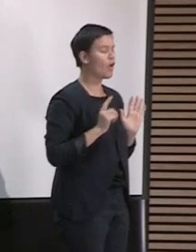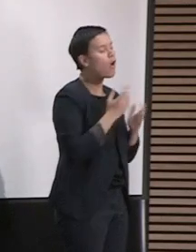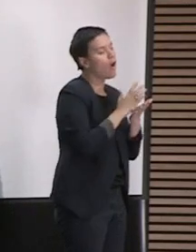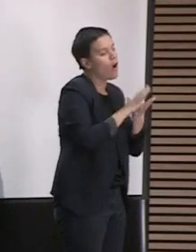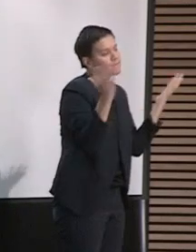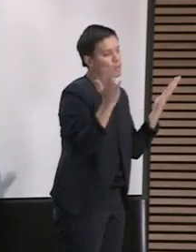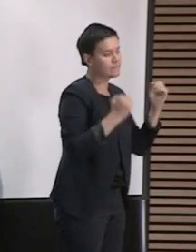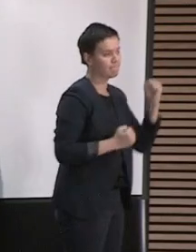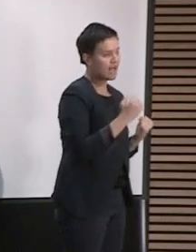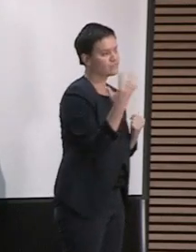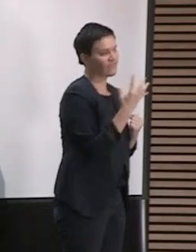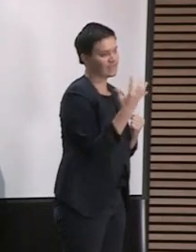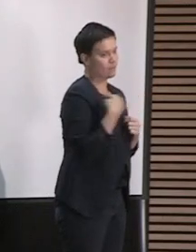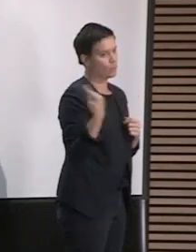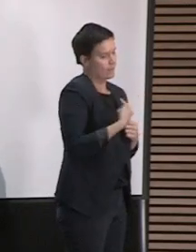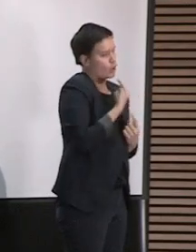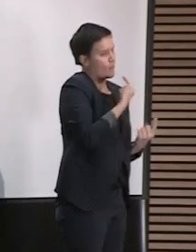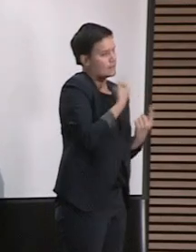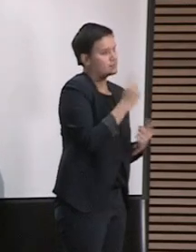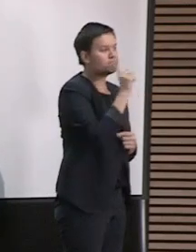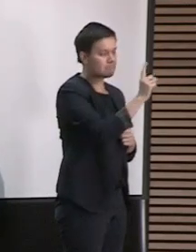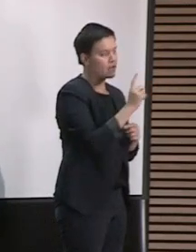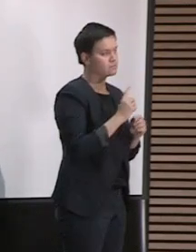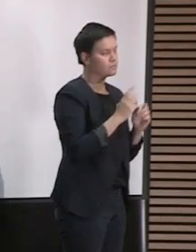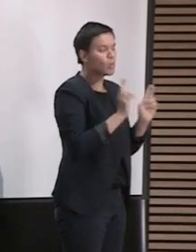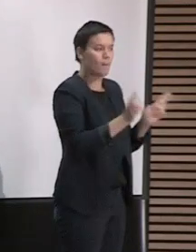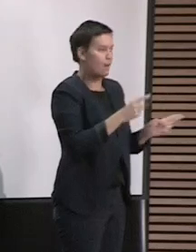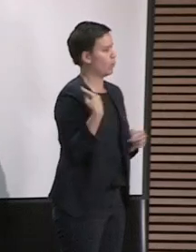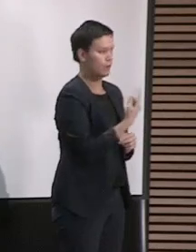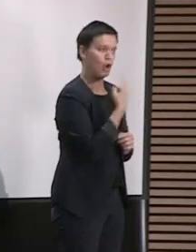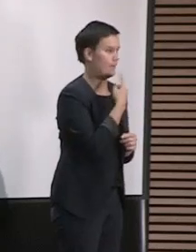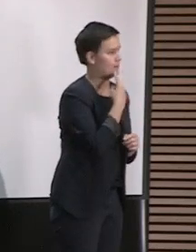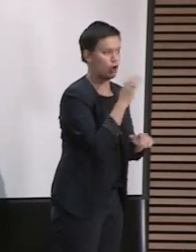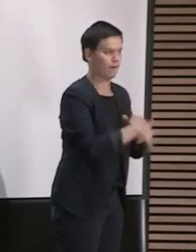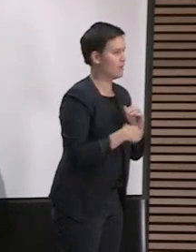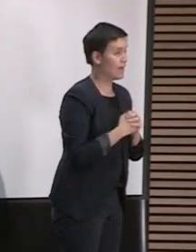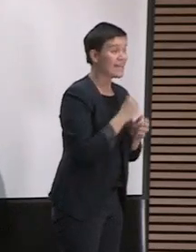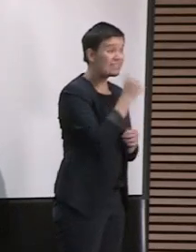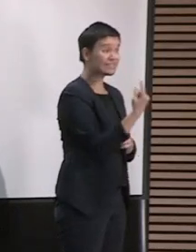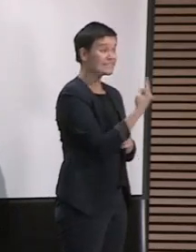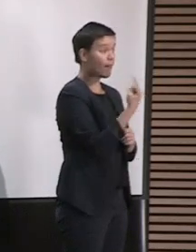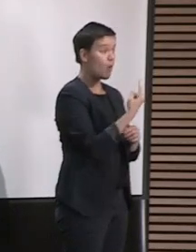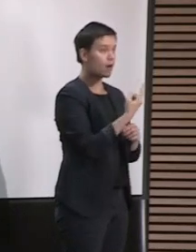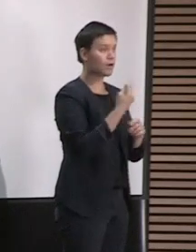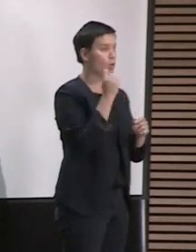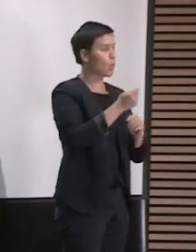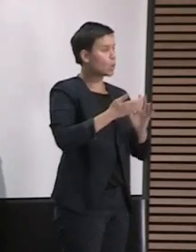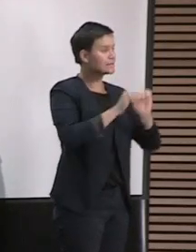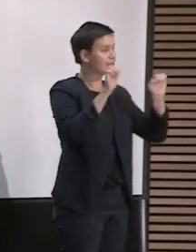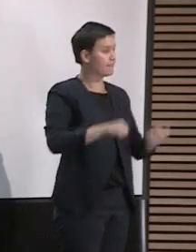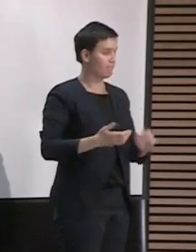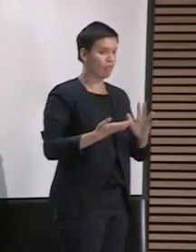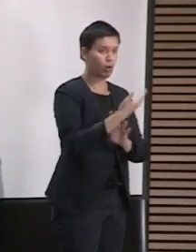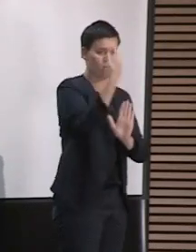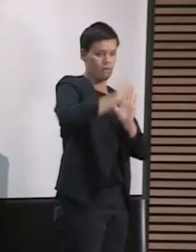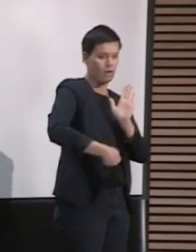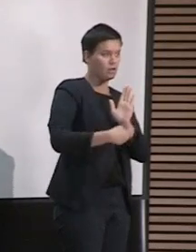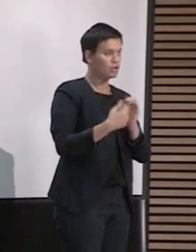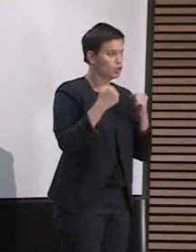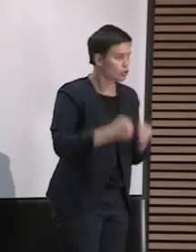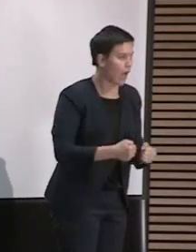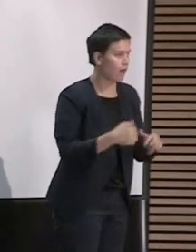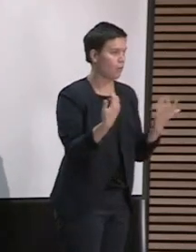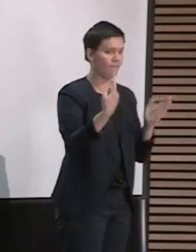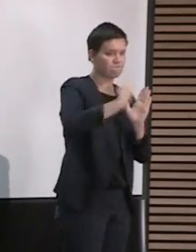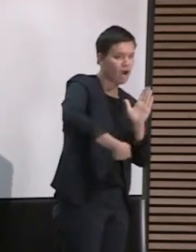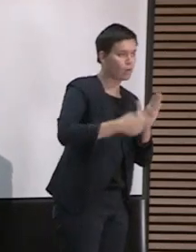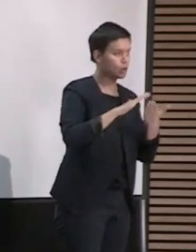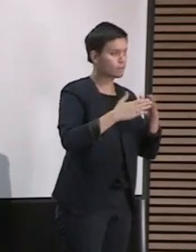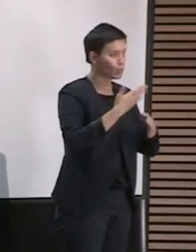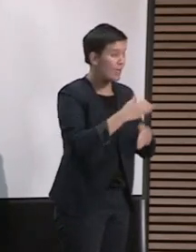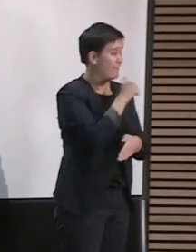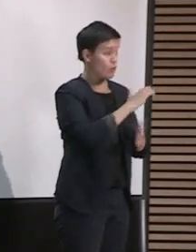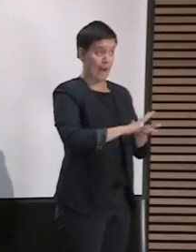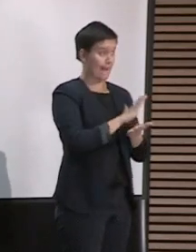Tuhinga o mua. Kaore he mahi